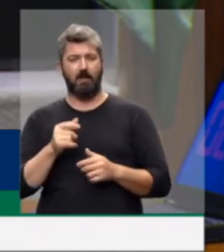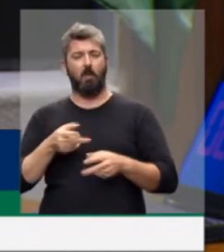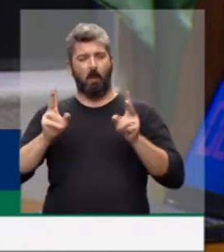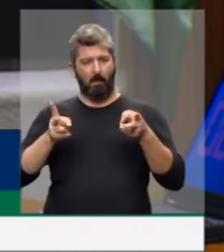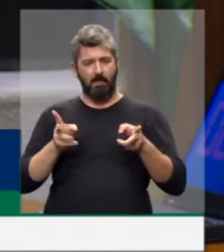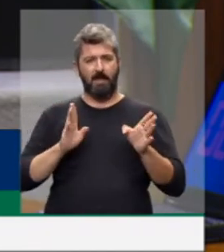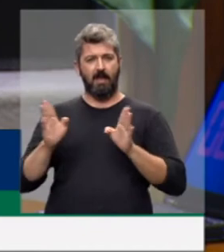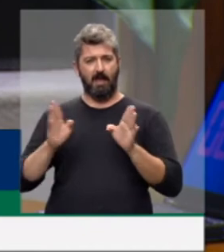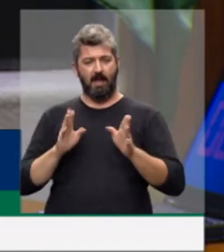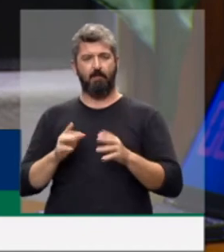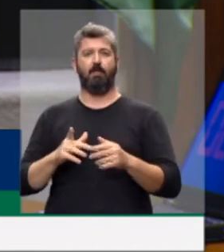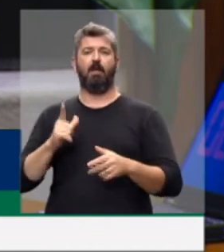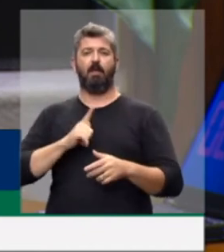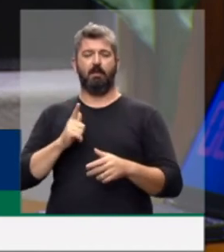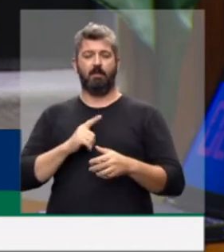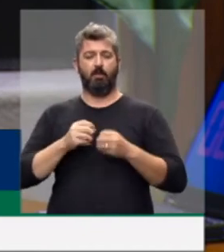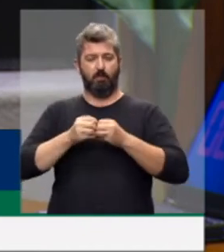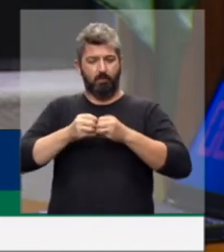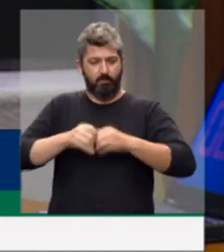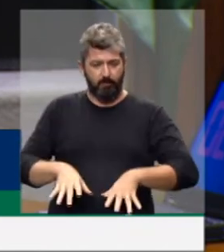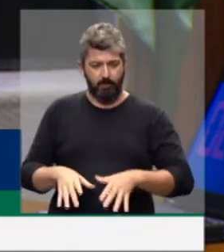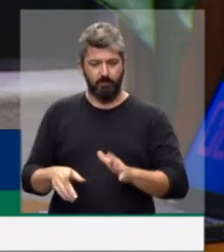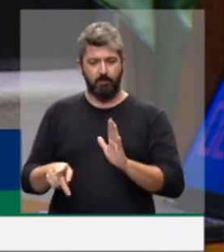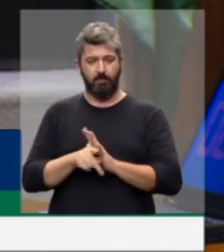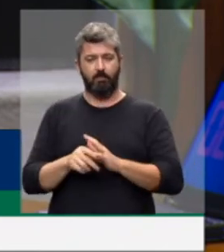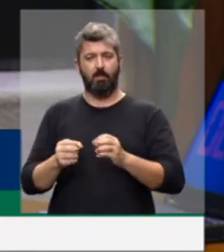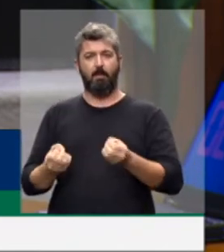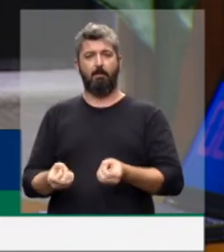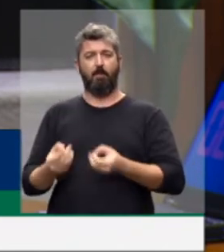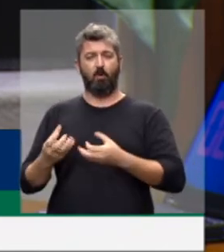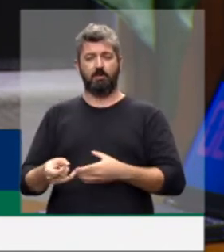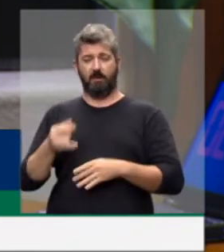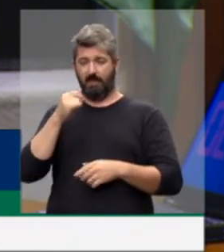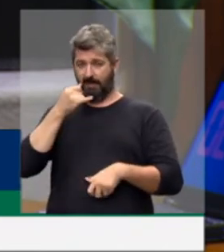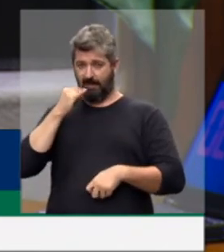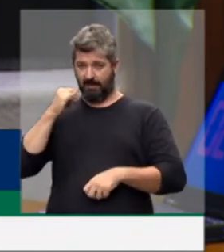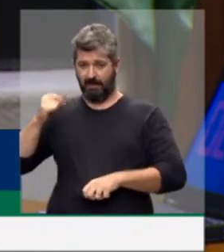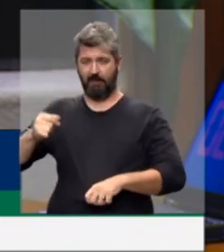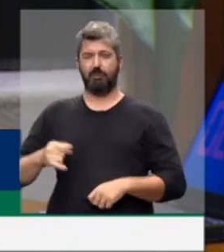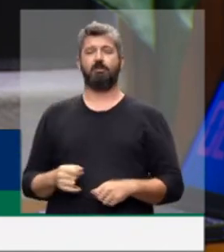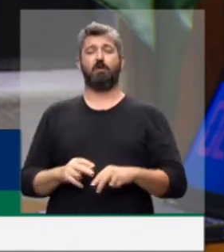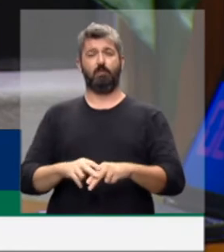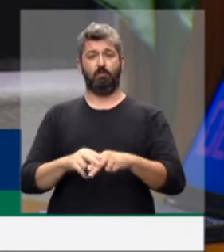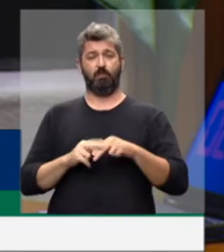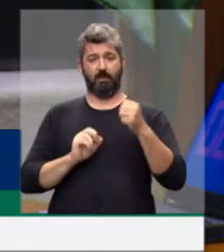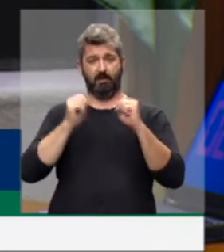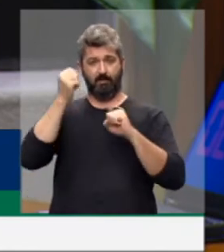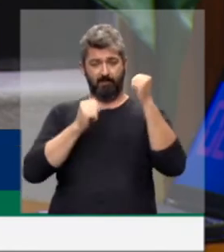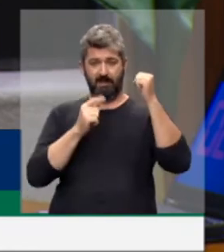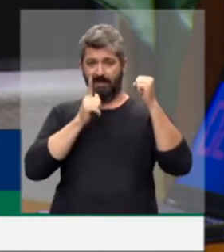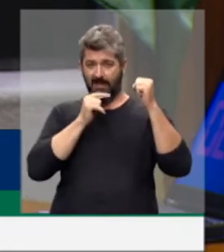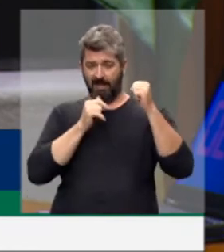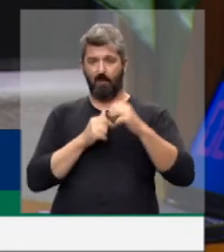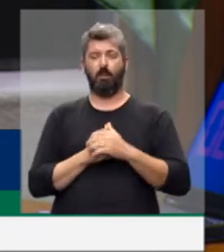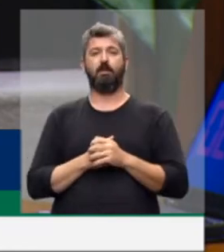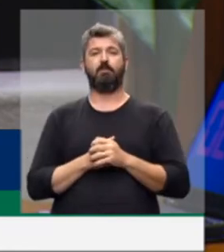ENERGIA LIMPA , AGORA MESMO NÓS TEMOS A BANDEIRA VERMELHA INTERESSANTE QUE ISSO ACONTECE